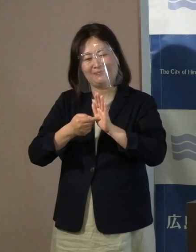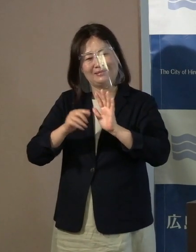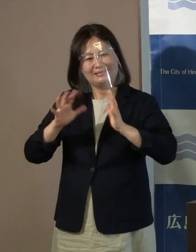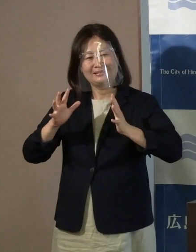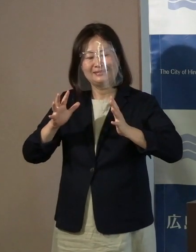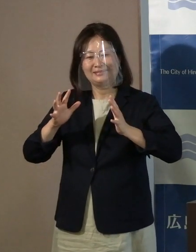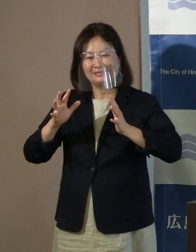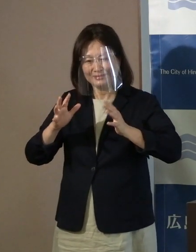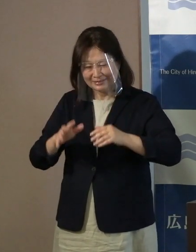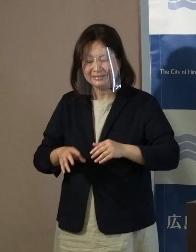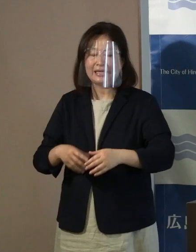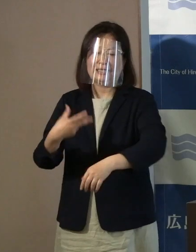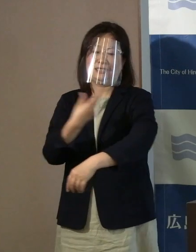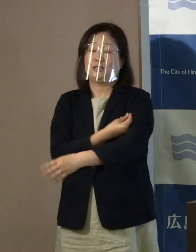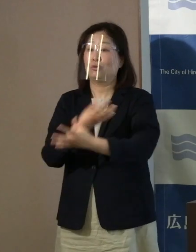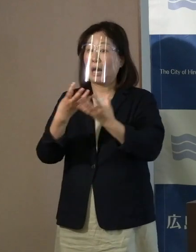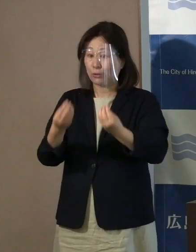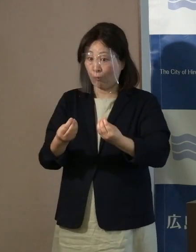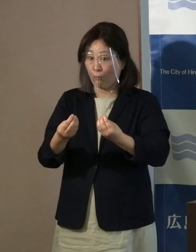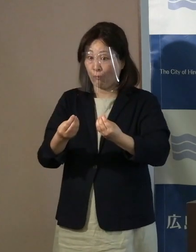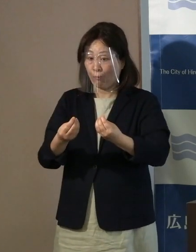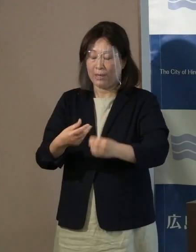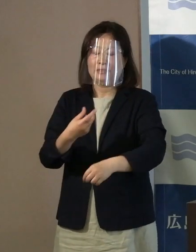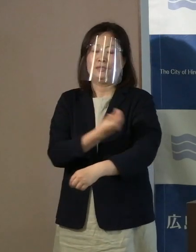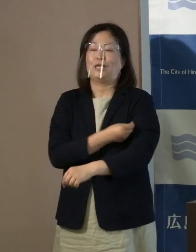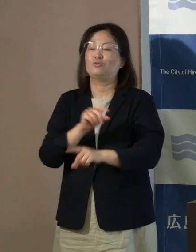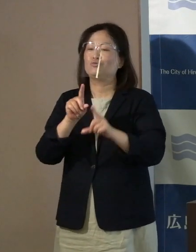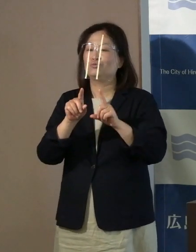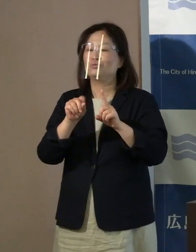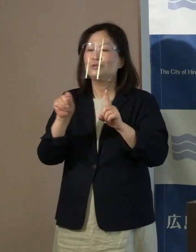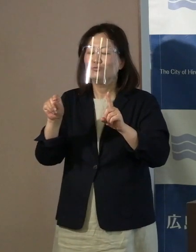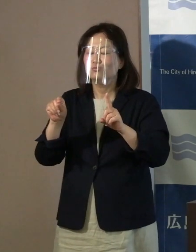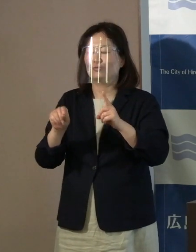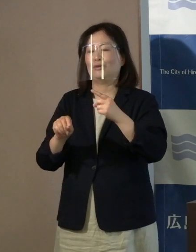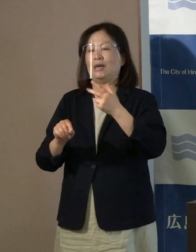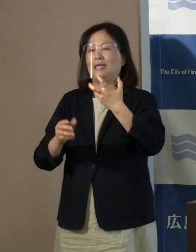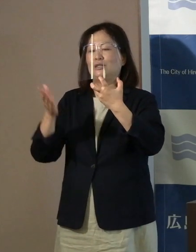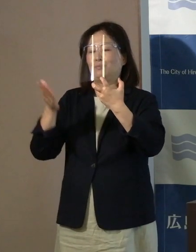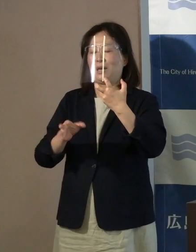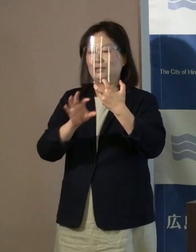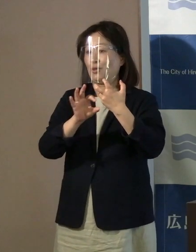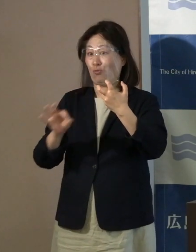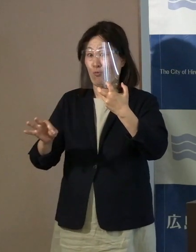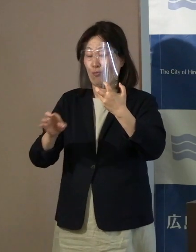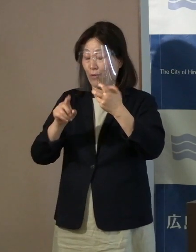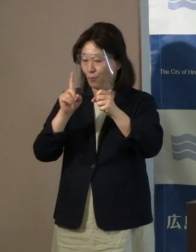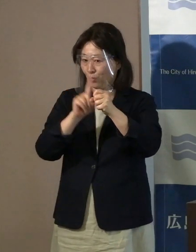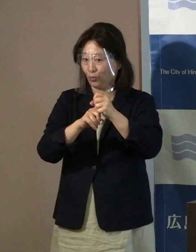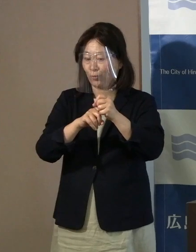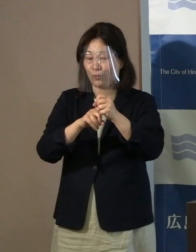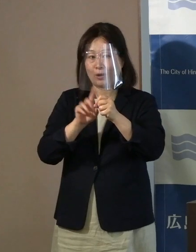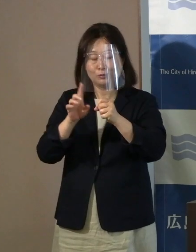接種の完了というのが､接種率7割という 目標はあると思うんですけれども､ 完了については どのように定義されていますか｡